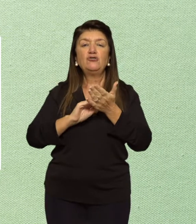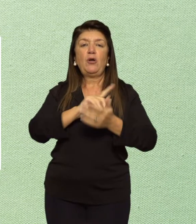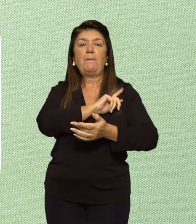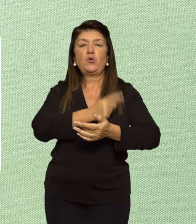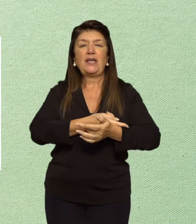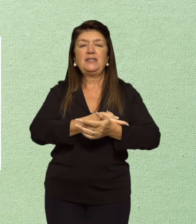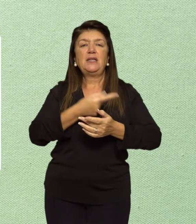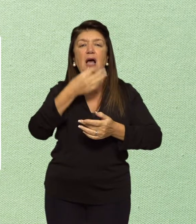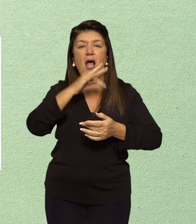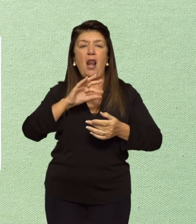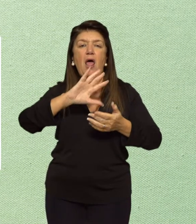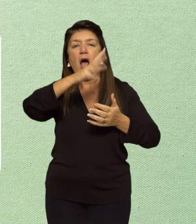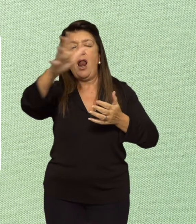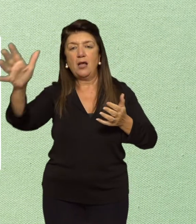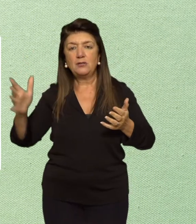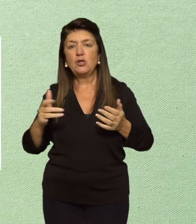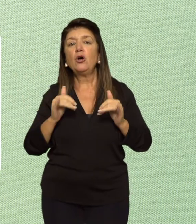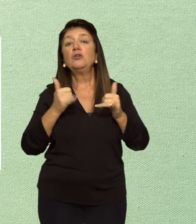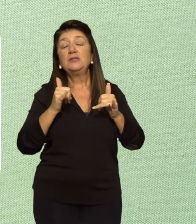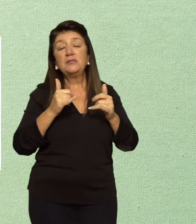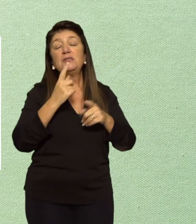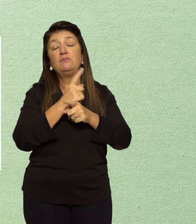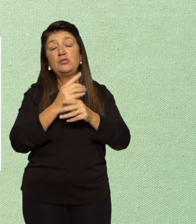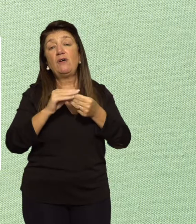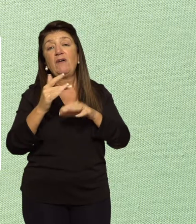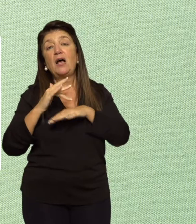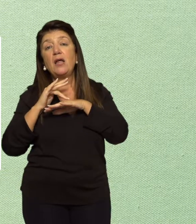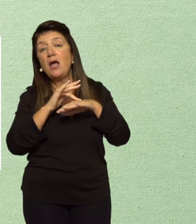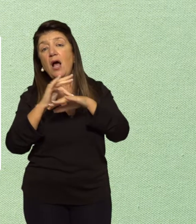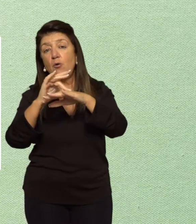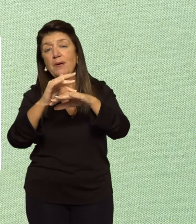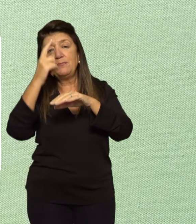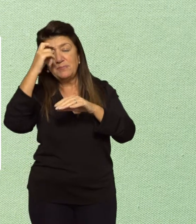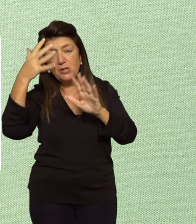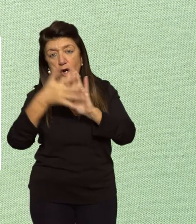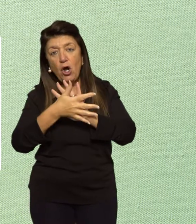in un percorso di accompagnamento psicologico, quello di identificare le risorse e potenziarle,